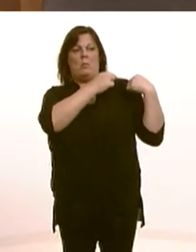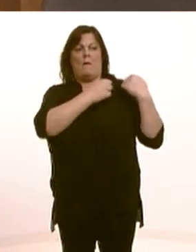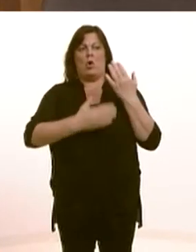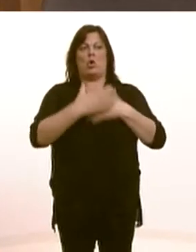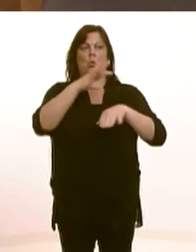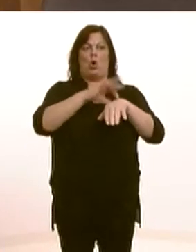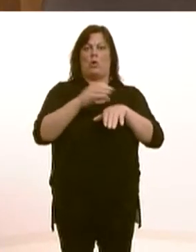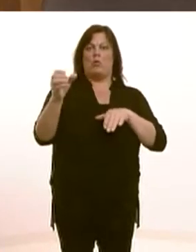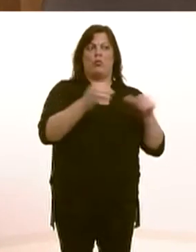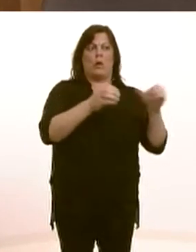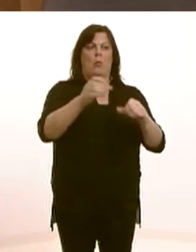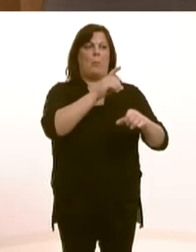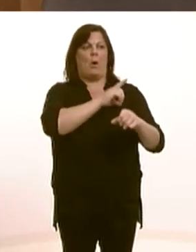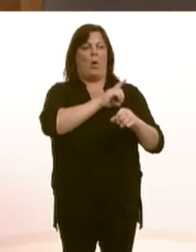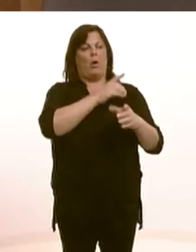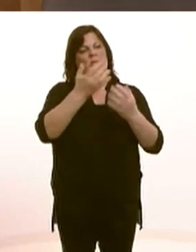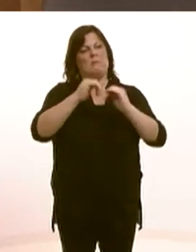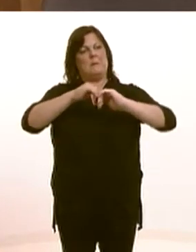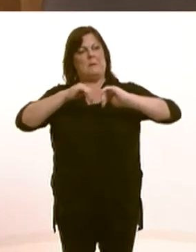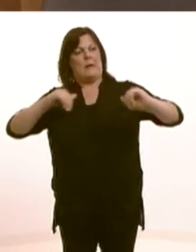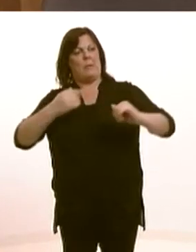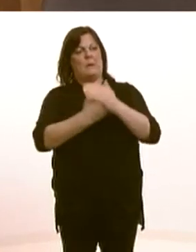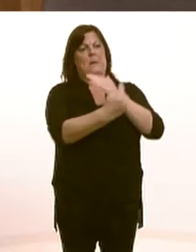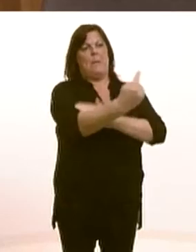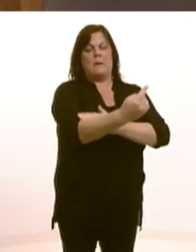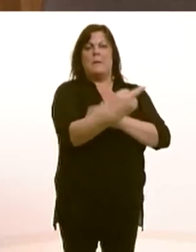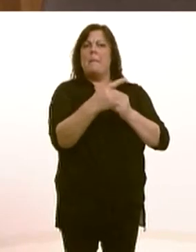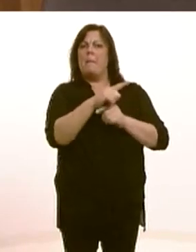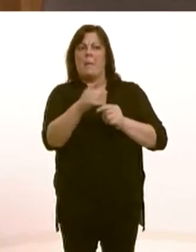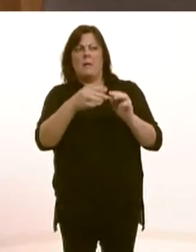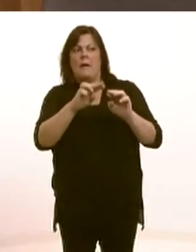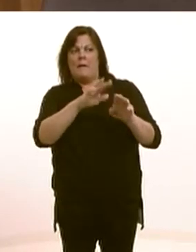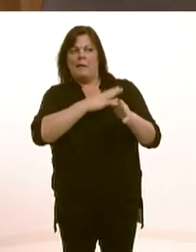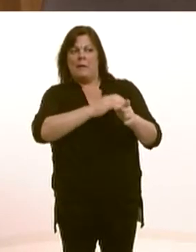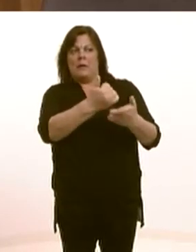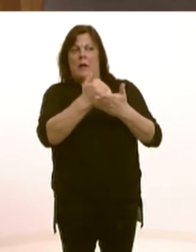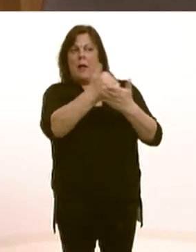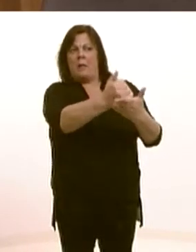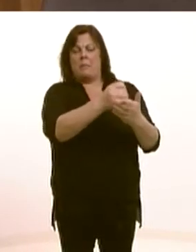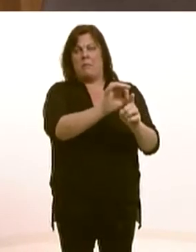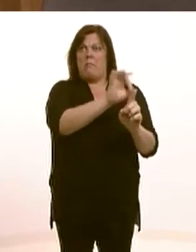mae yna gymorth iddyn nhw oír byrddau iechyd er mwyn iddyn nhw recriwtio yn y pen draw.